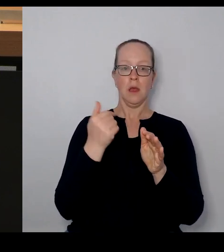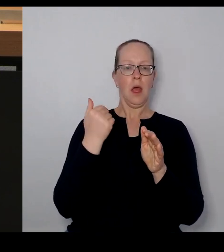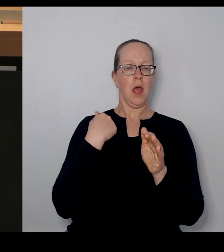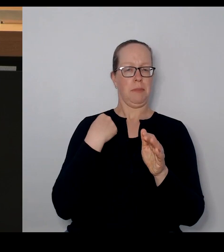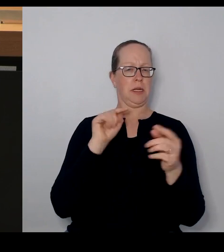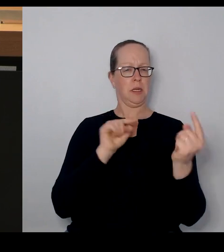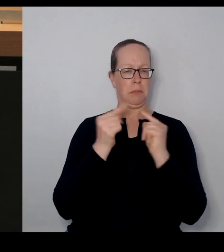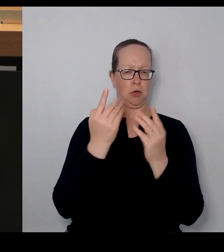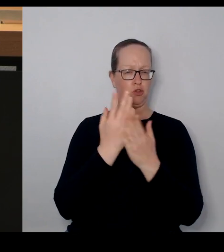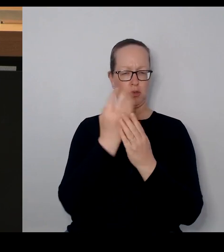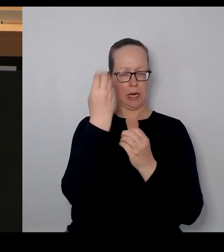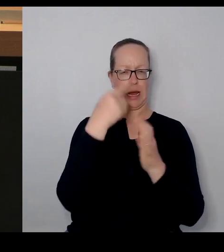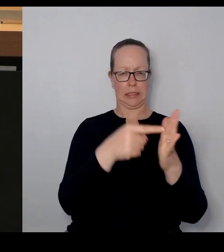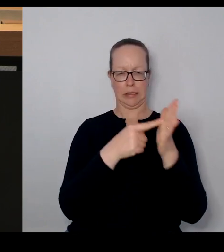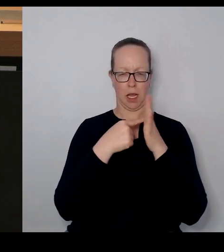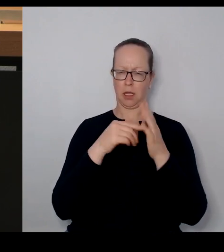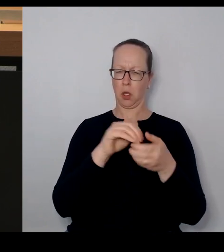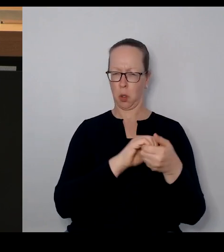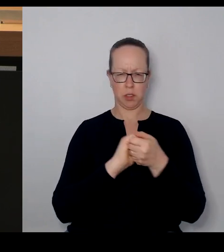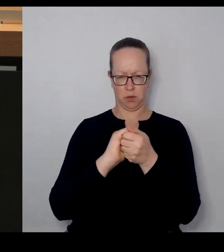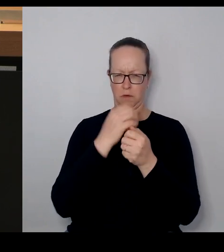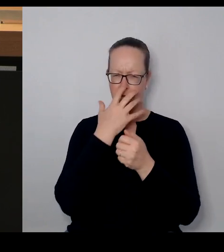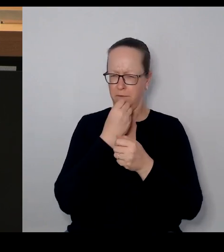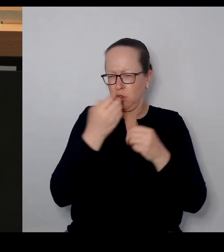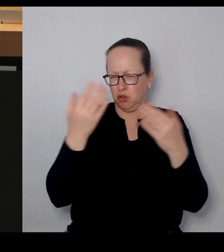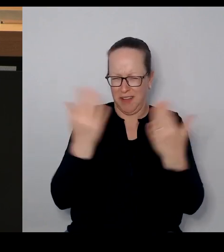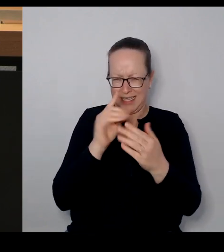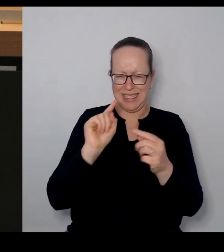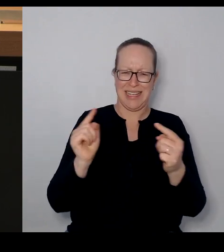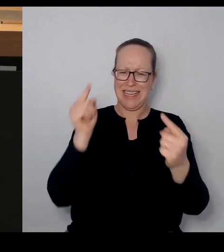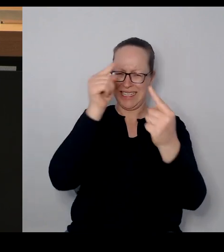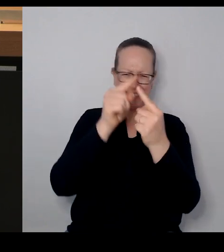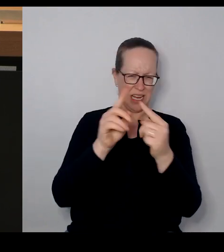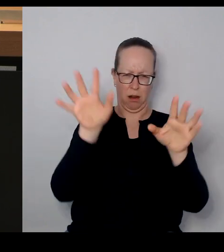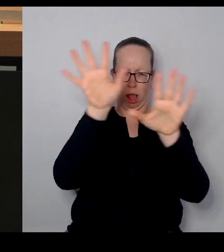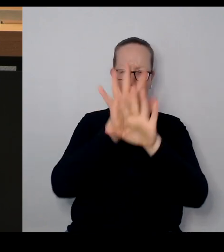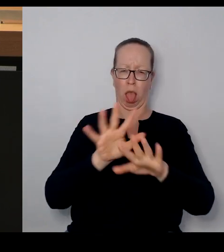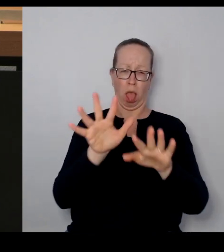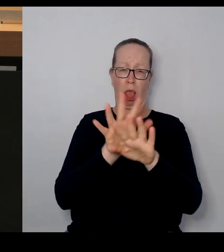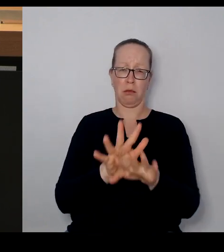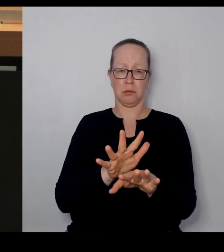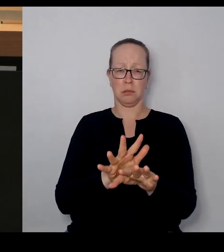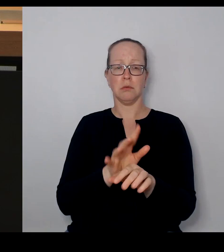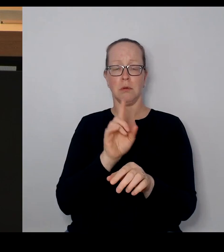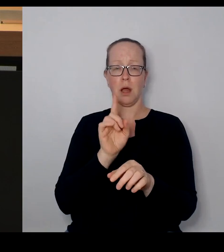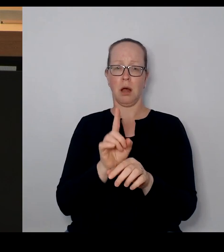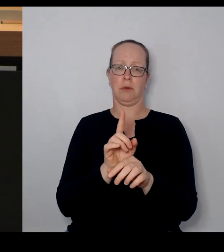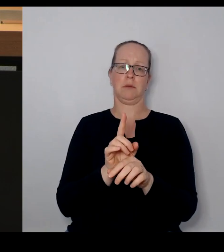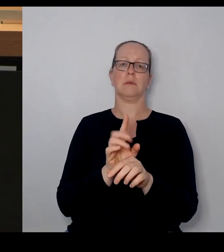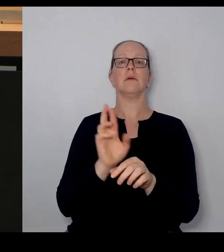Trotzdem haben wir alle, die sich fachlich mit dem Thema beschäftigen, dazu ja einen Zugang. Entschuldigen Sie, ich muss noch